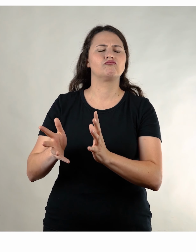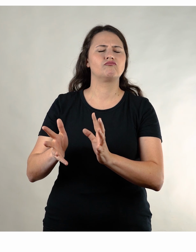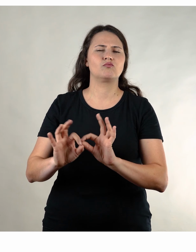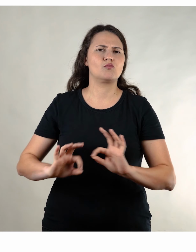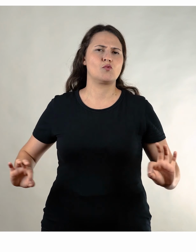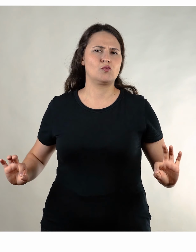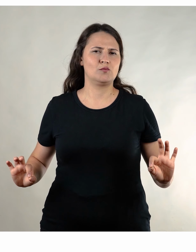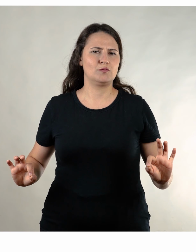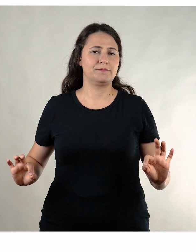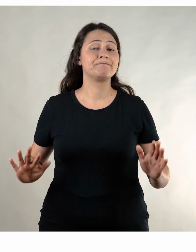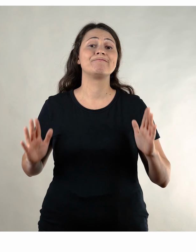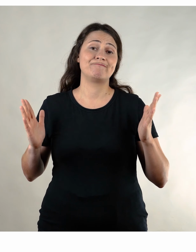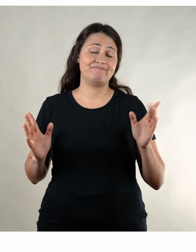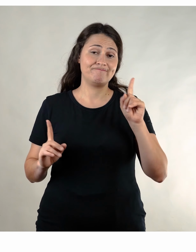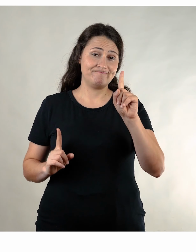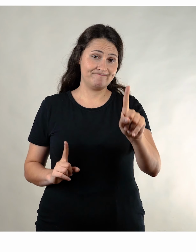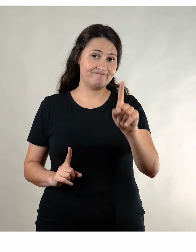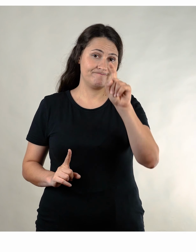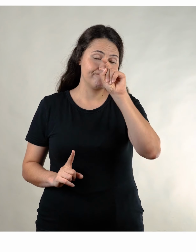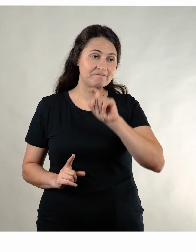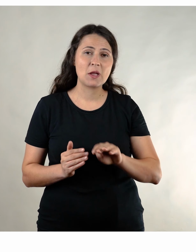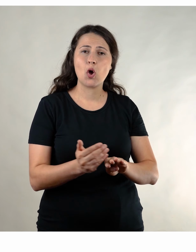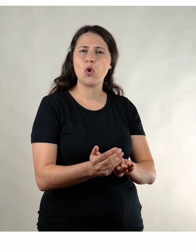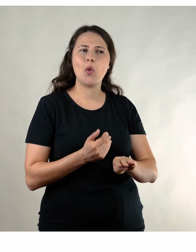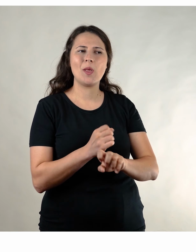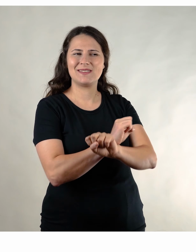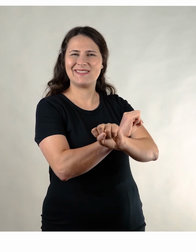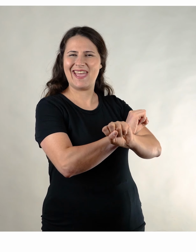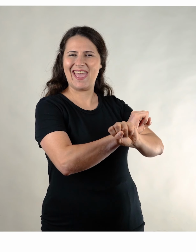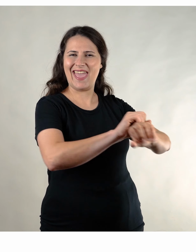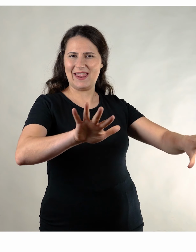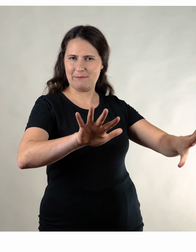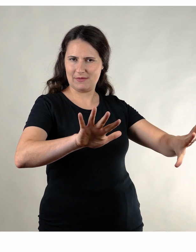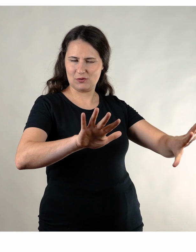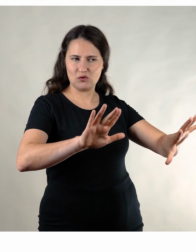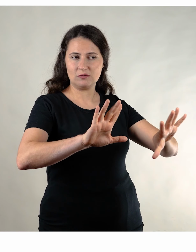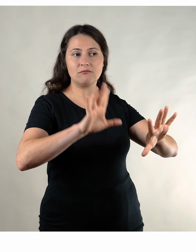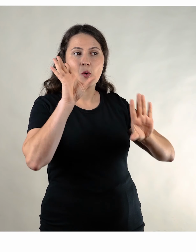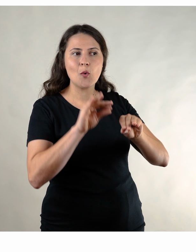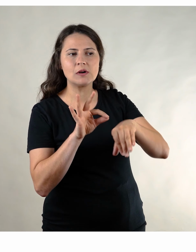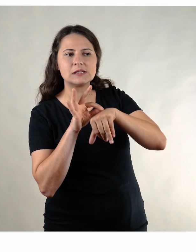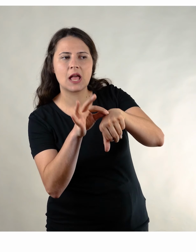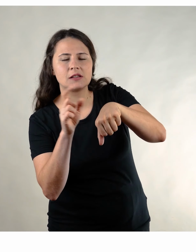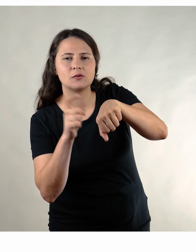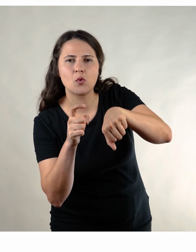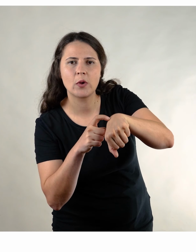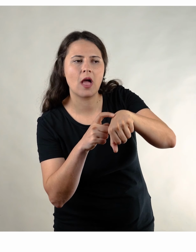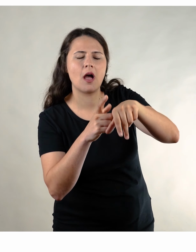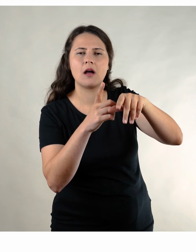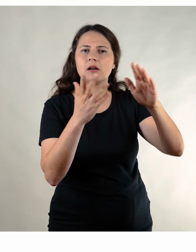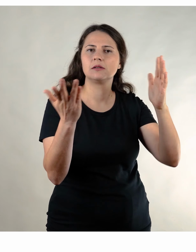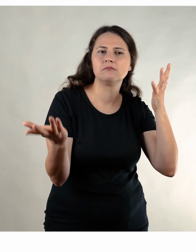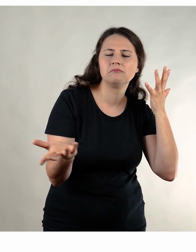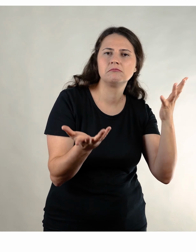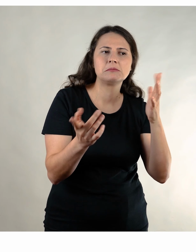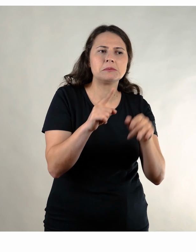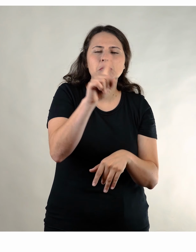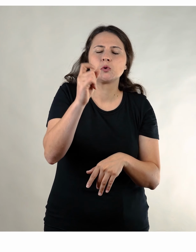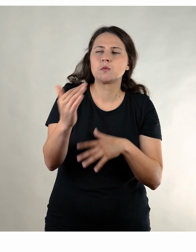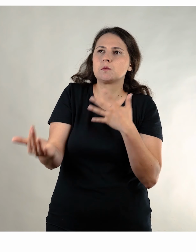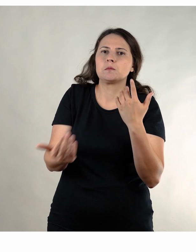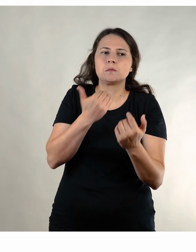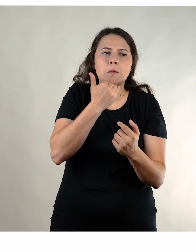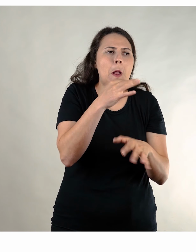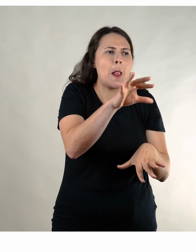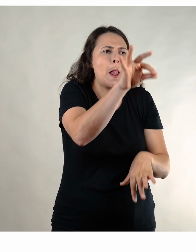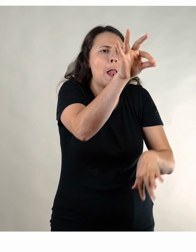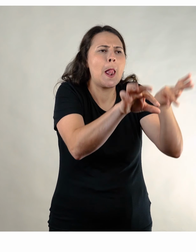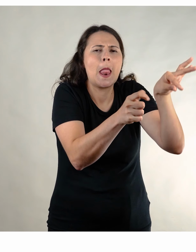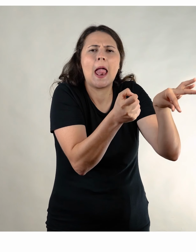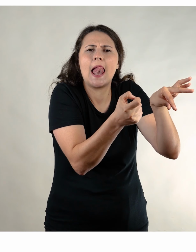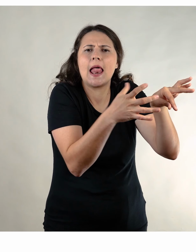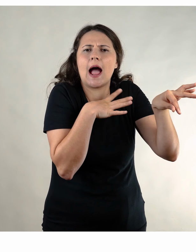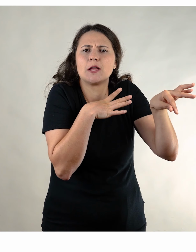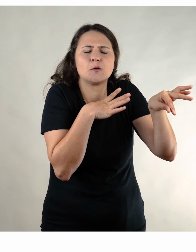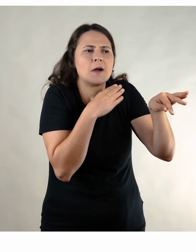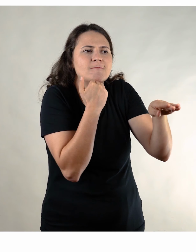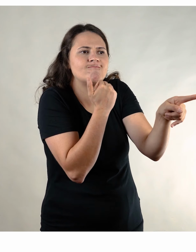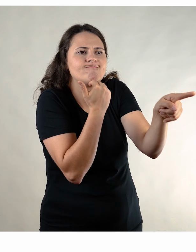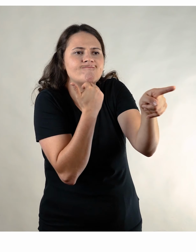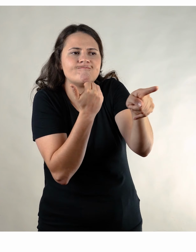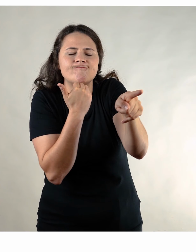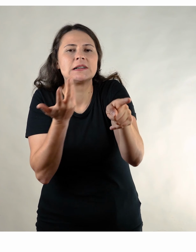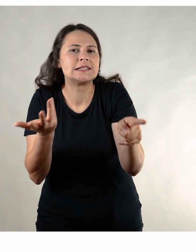Θα πρέπει όμως να ενημερωθούν εγκαίρως για την ξενάγηση, διότι μπορεί να μην υπάρχουν πολλοί.